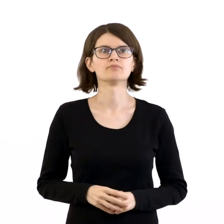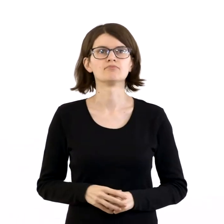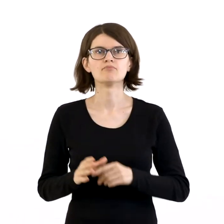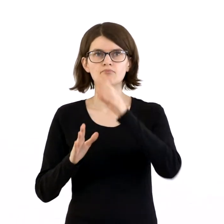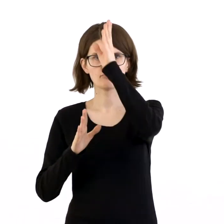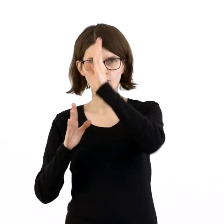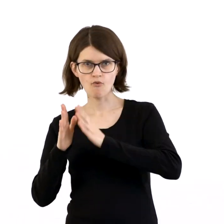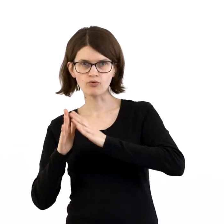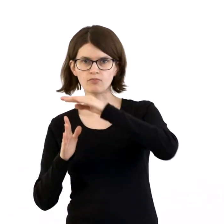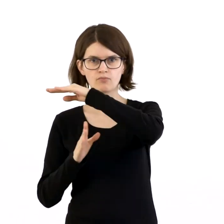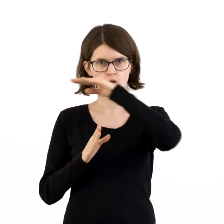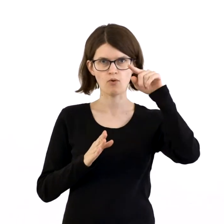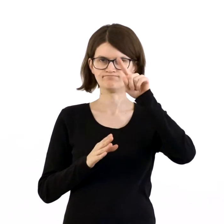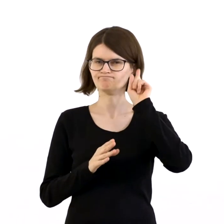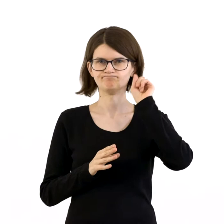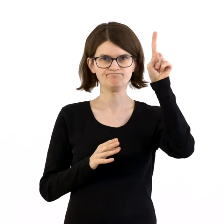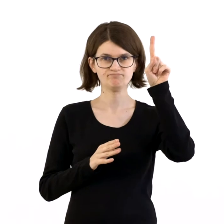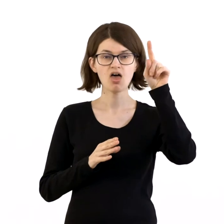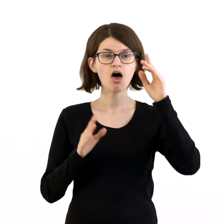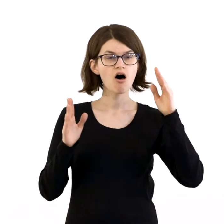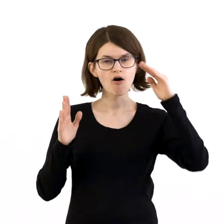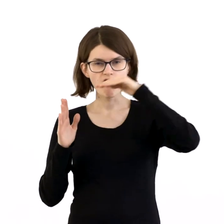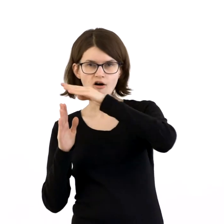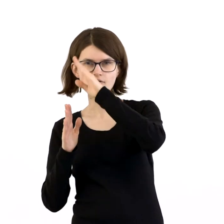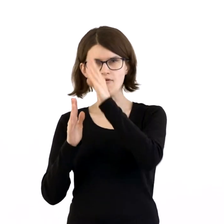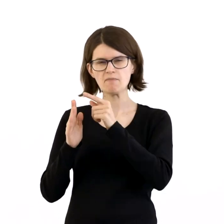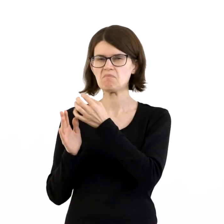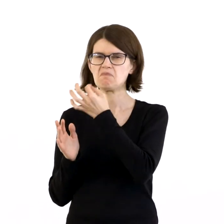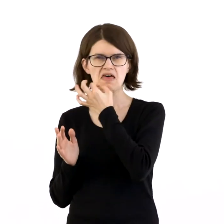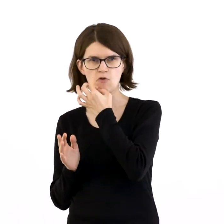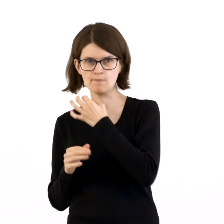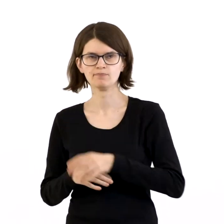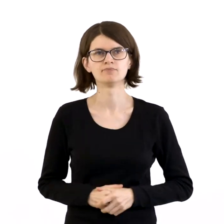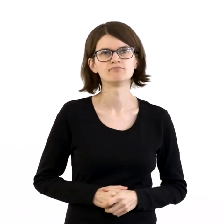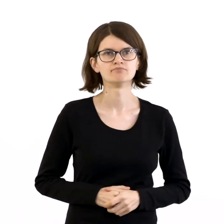Piony i poziomy mają zdecydowaną przewagę nad liniami krzywymi lub falistymi.